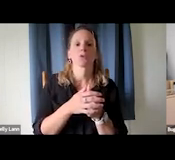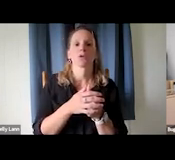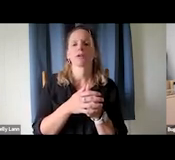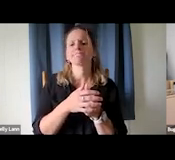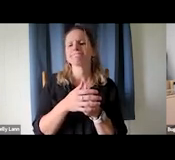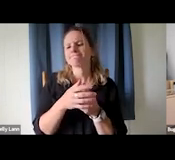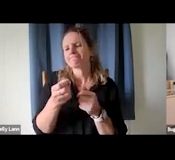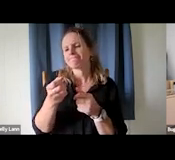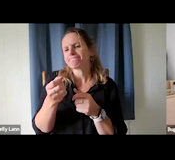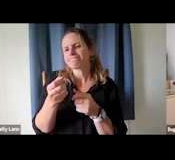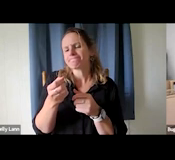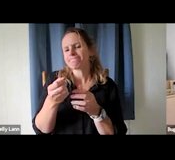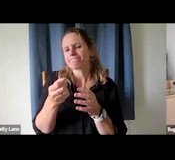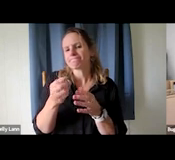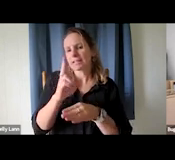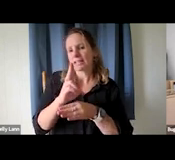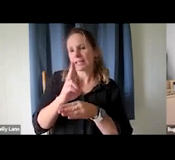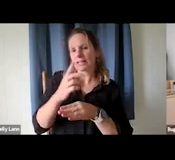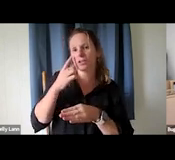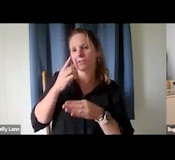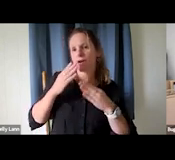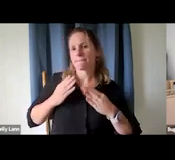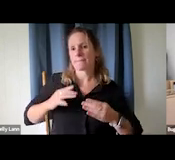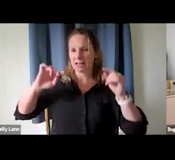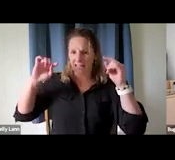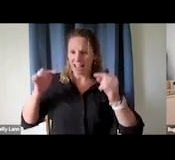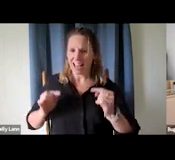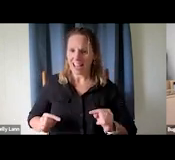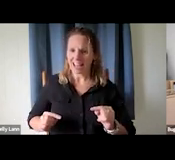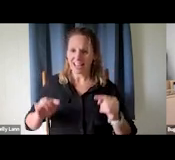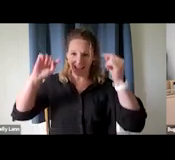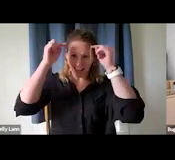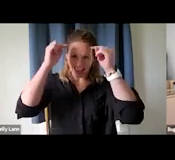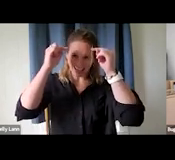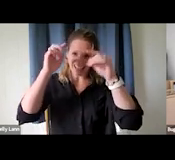que la cliente consume por dolencias y dolores de cabeza, dolores corporales y dolores de cabeza.